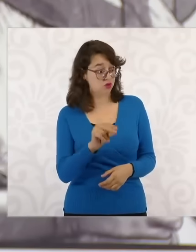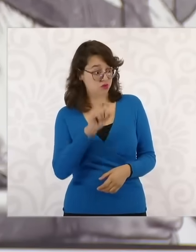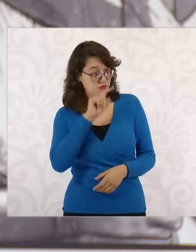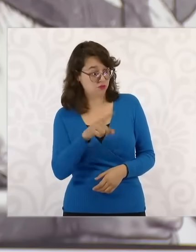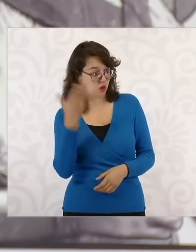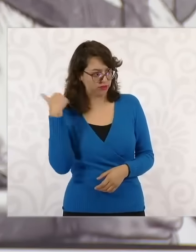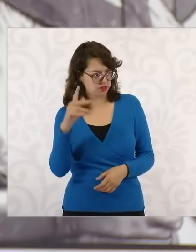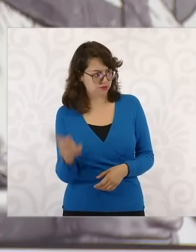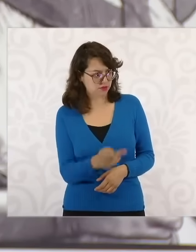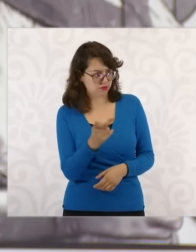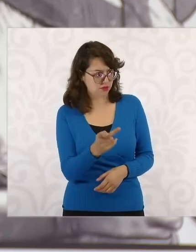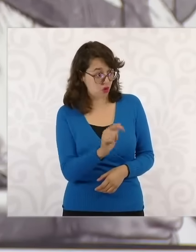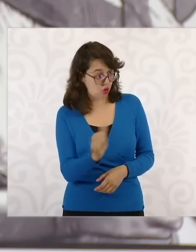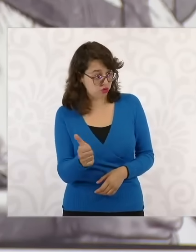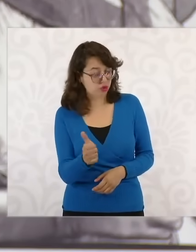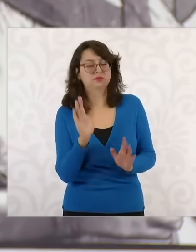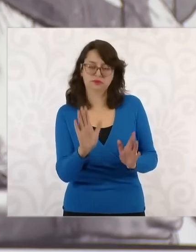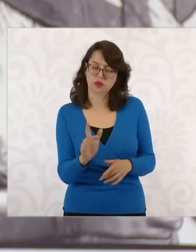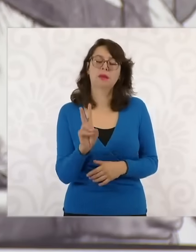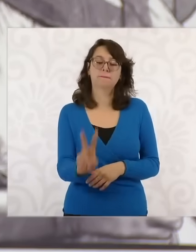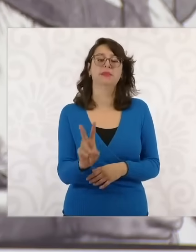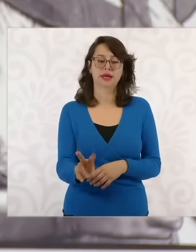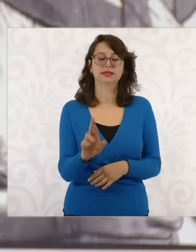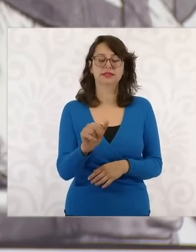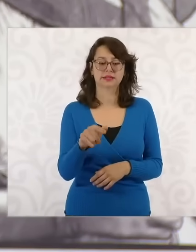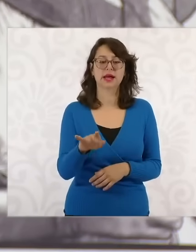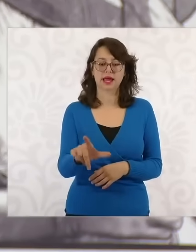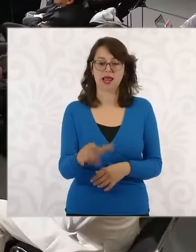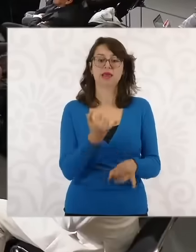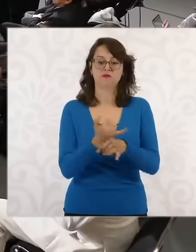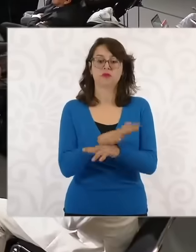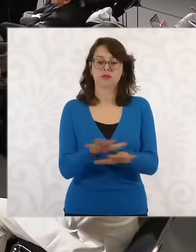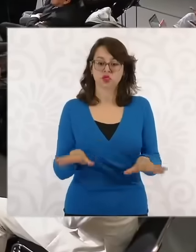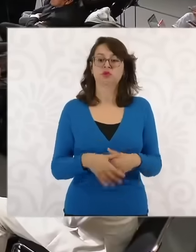incorpore Raquel para que el viernes informe de los dos temas. ¿Nos puede dar estatus? Okay. No,